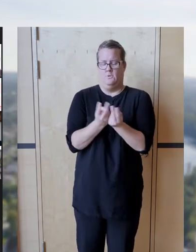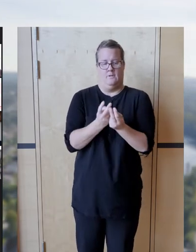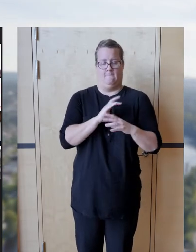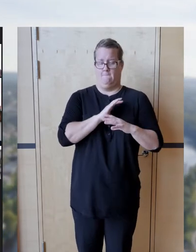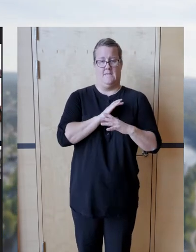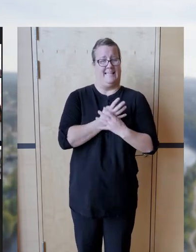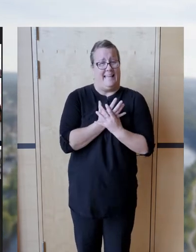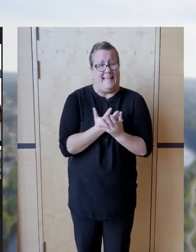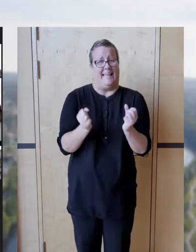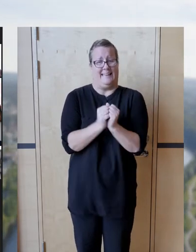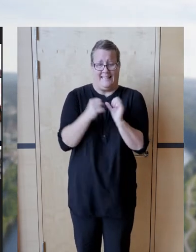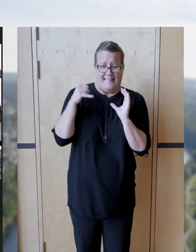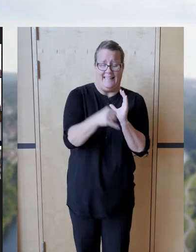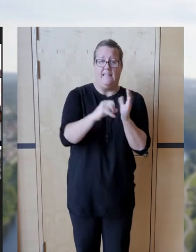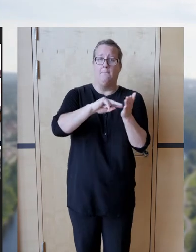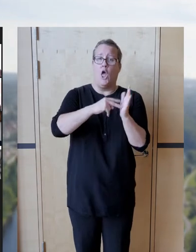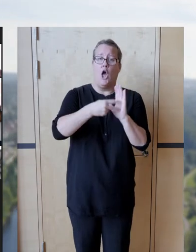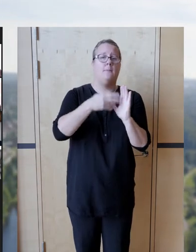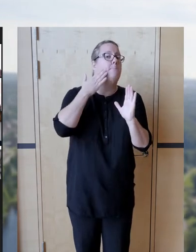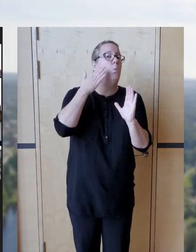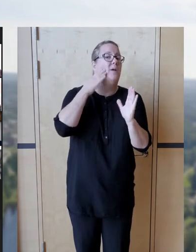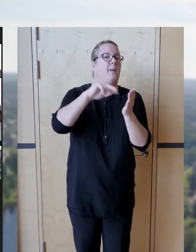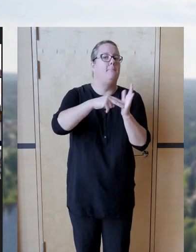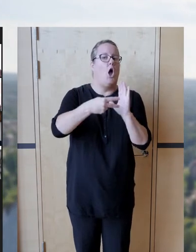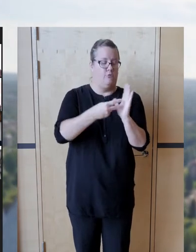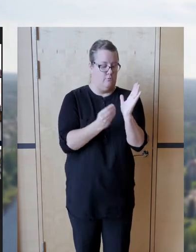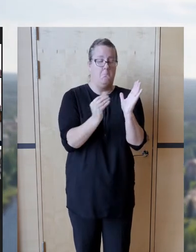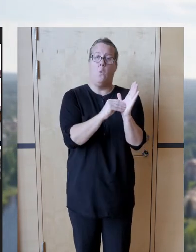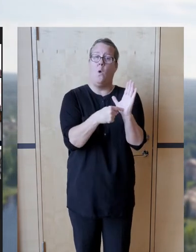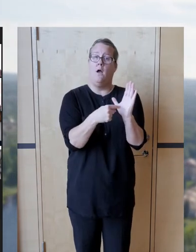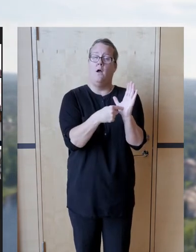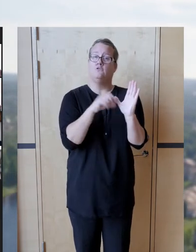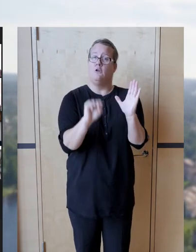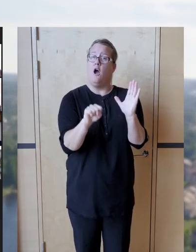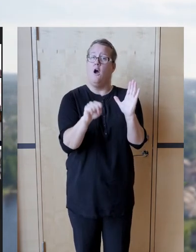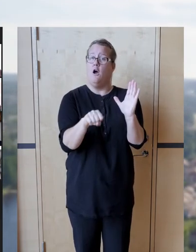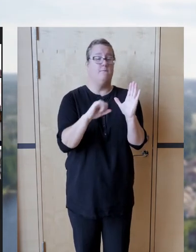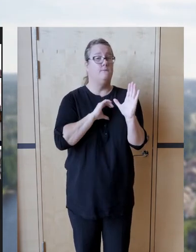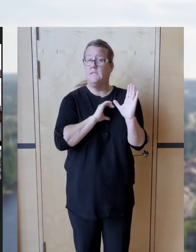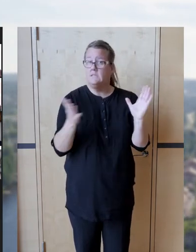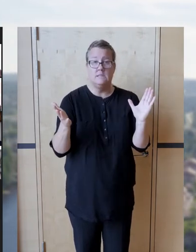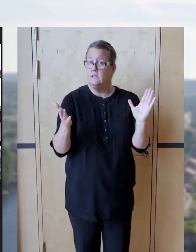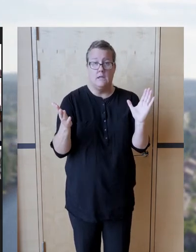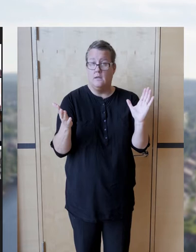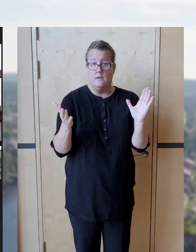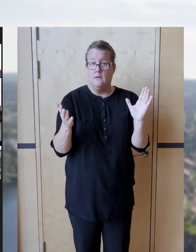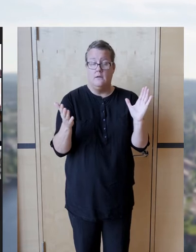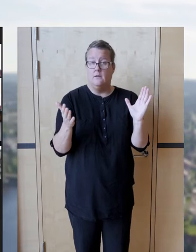I boendeplan en som nämner uttryckligen att de ska ha Detta nöje Vård och omsorgsboende